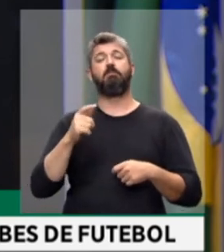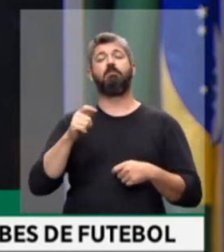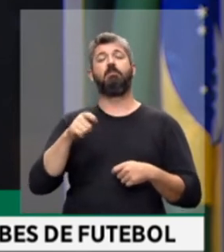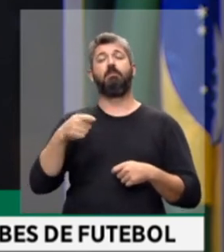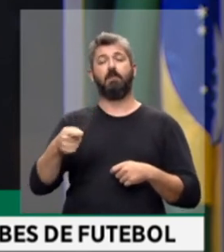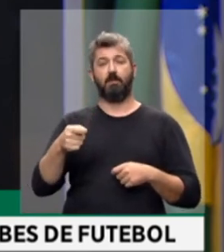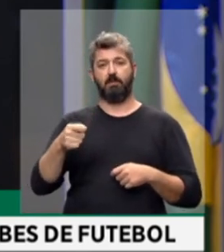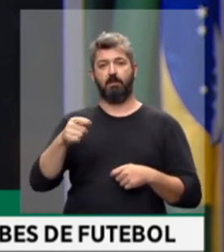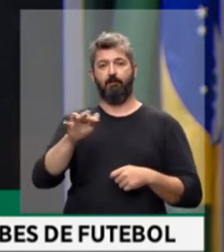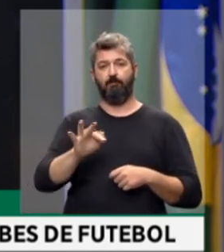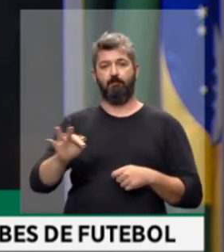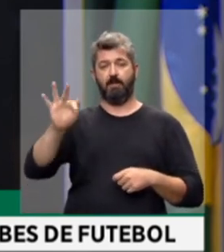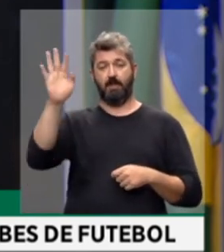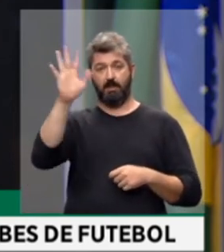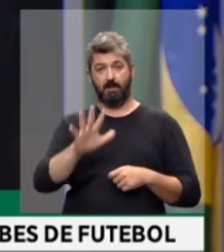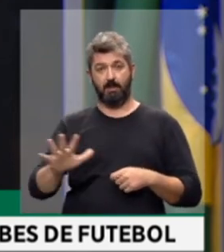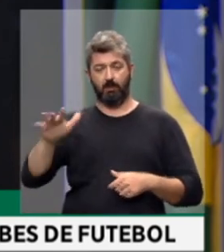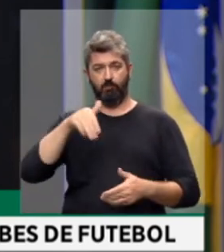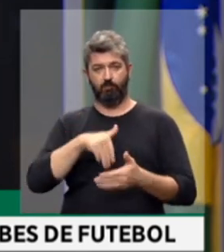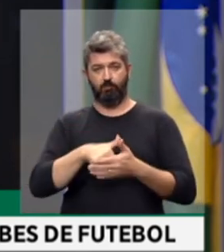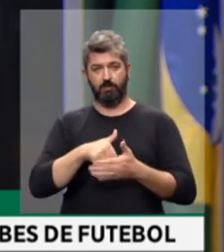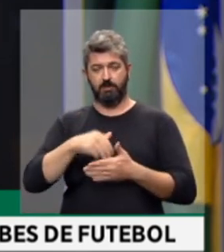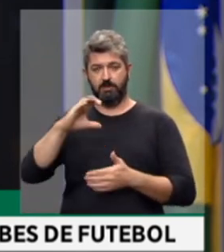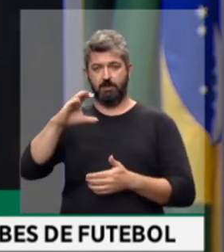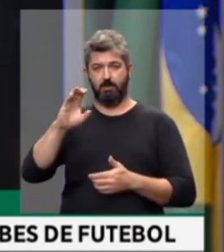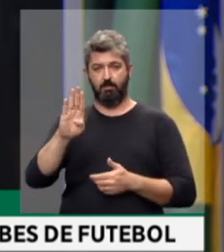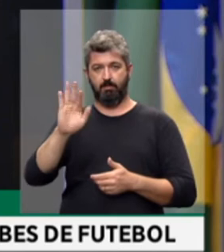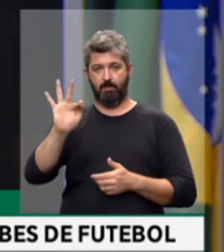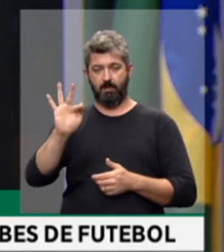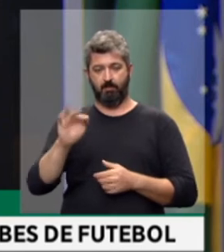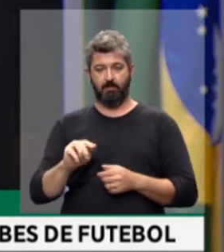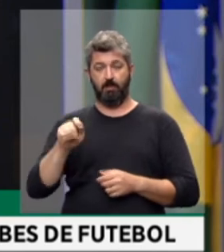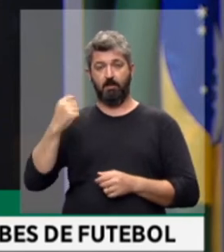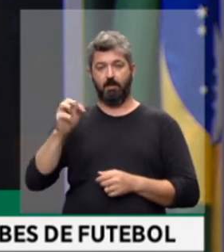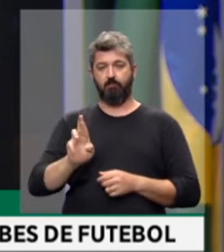DEBATE E DE MANEIRA ESPECIAL, PRECISO AQUI FAZER O REGISTRO DA COLABORAÇÃO DA CONFEDERAÇÃO BRASILEIRA DE